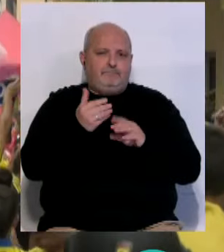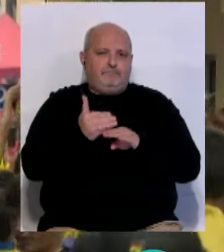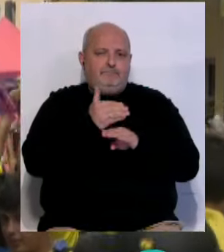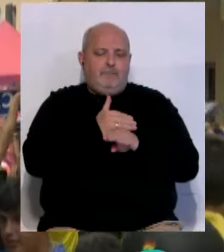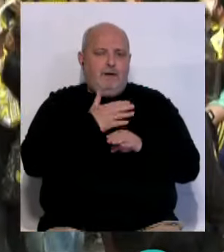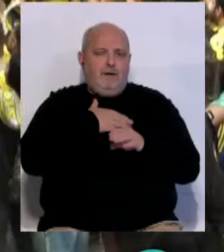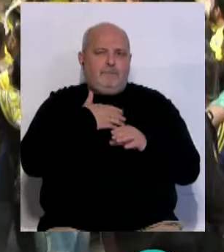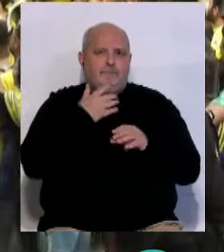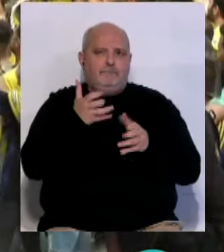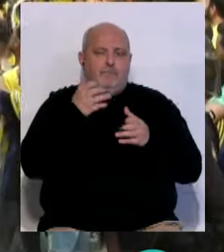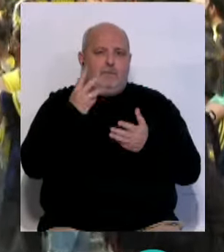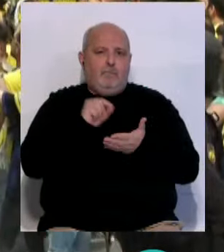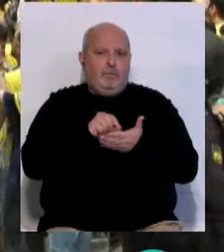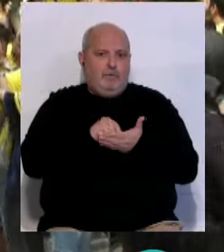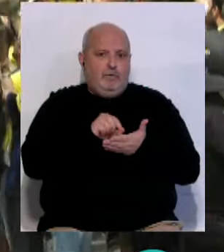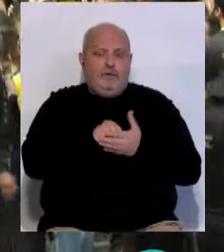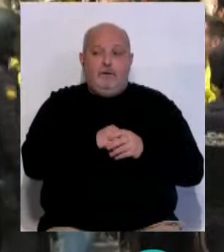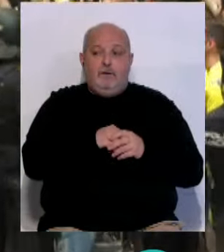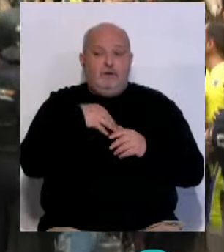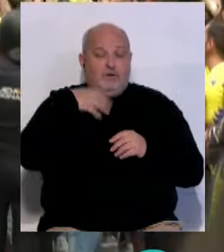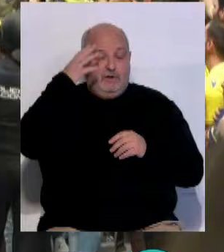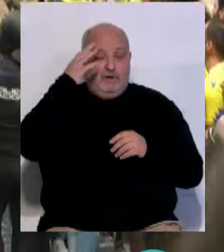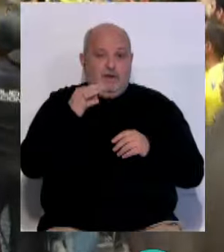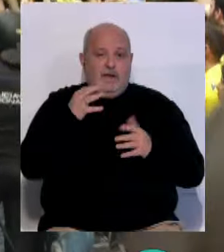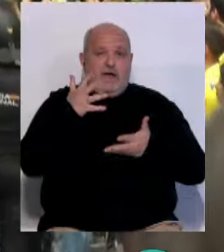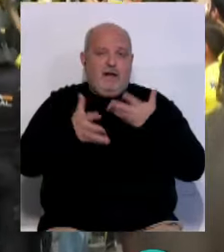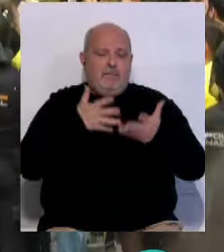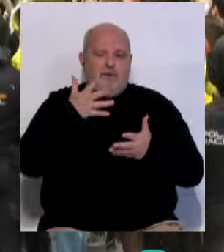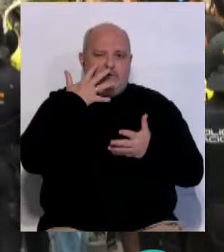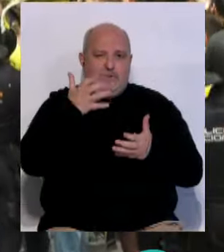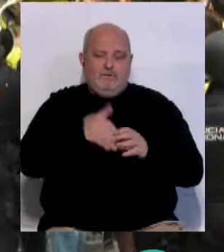que nos podamos llevar los tres puntos porque yo creo que ya el ánimo está un poquito caldeado no